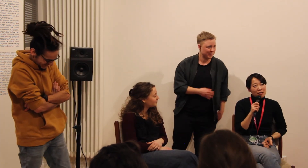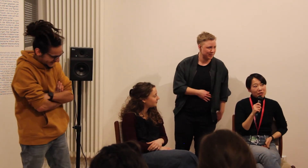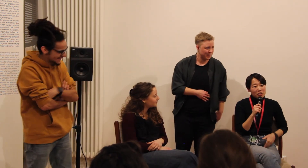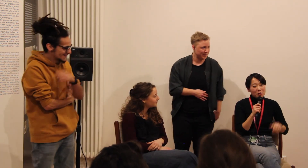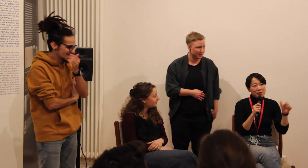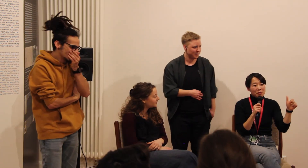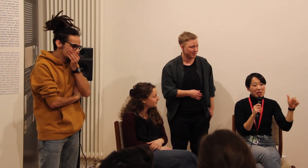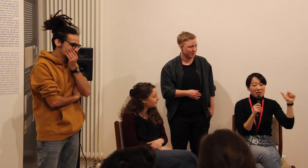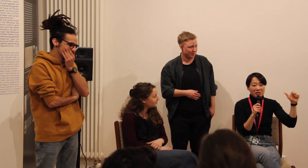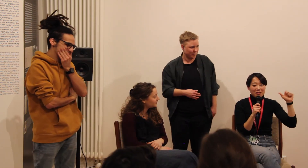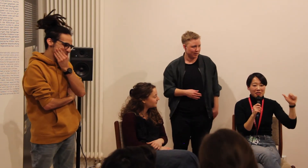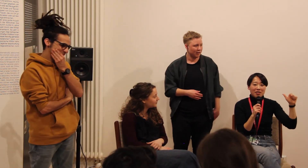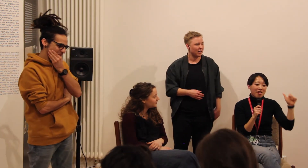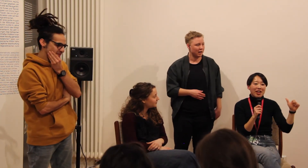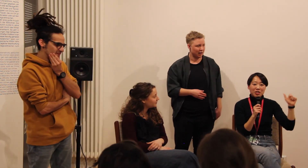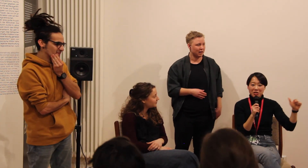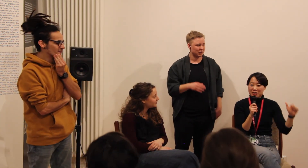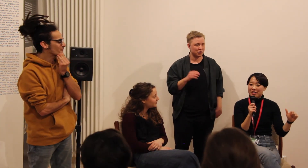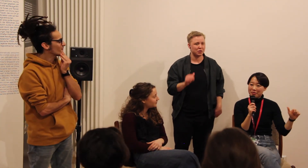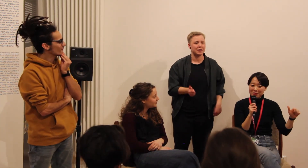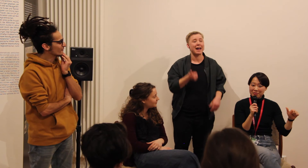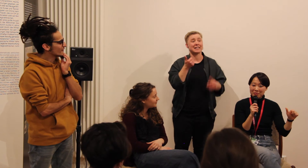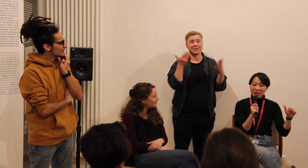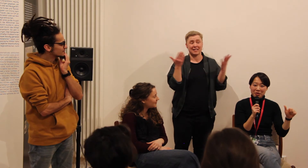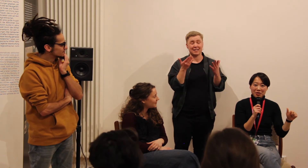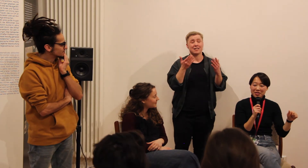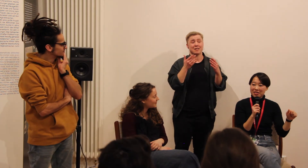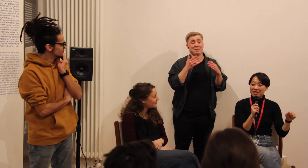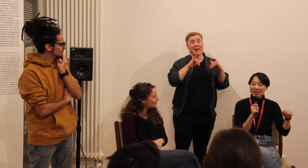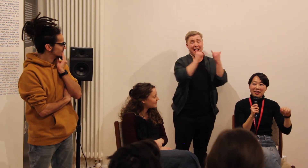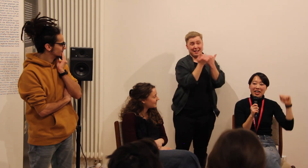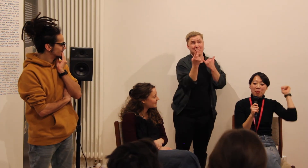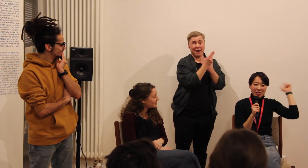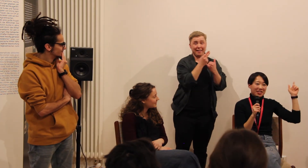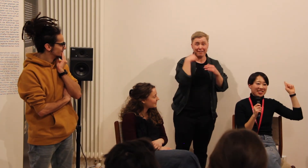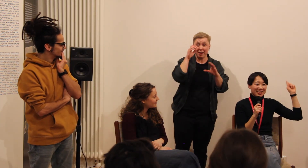Zuallererst mochten meine Eltern diesen Film wirklich sehr. Weil sie in den Film vorkamen.